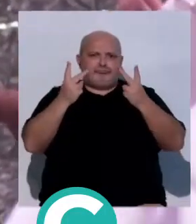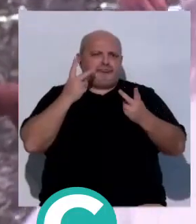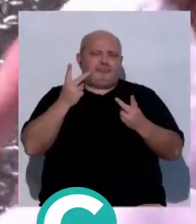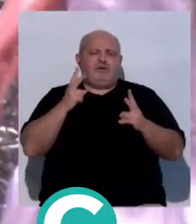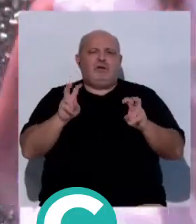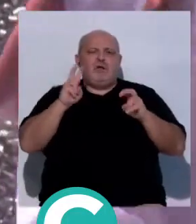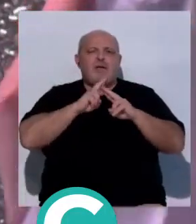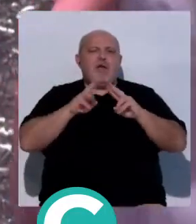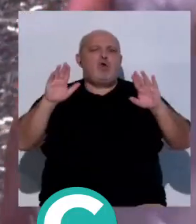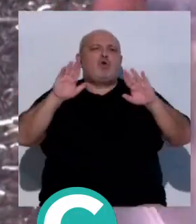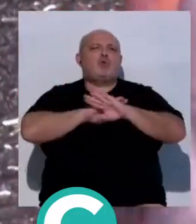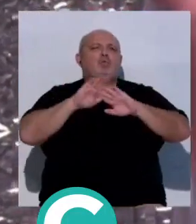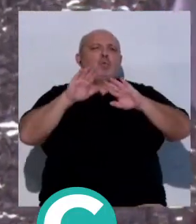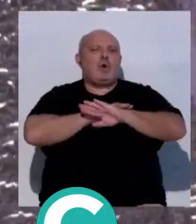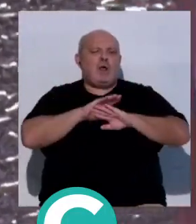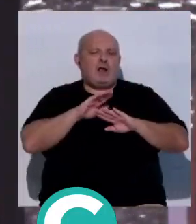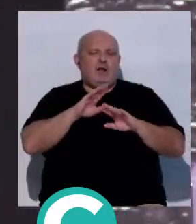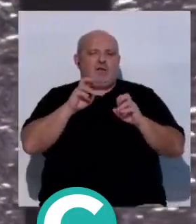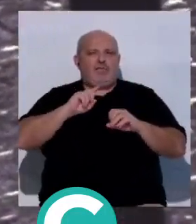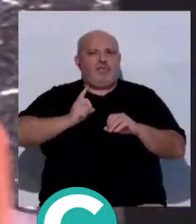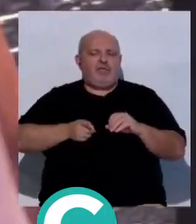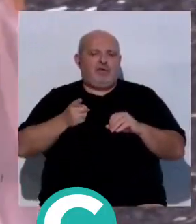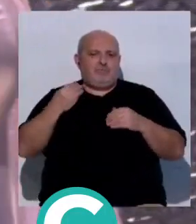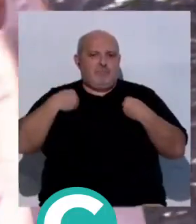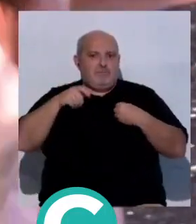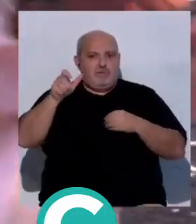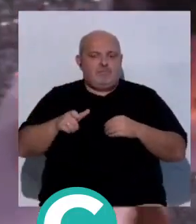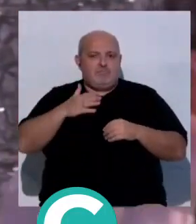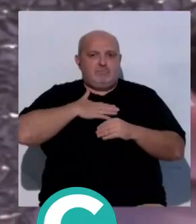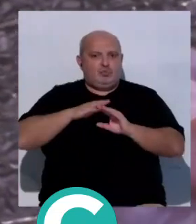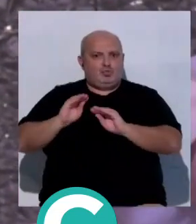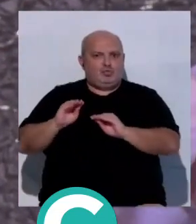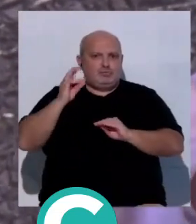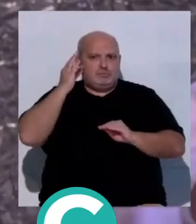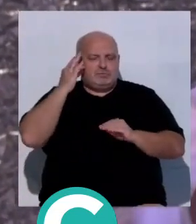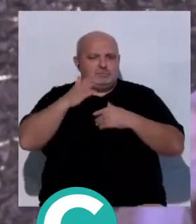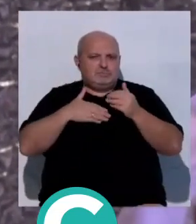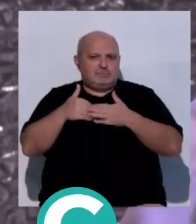nocturna arquitectura del insomnio con dirección y coreografía propias y dramaturgia de Álvaro tato